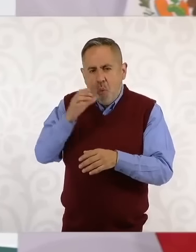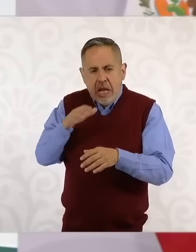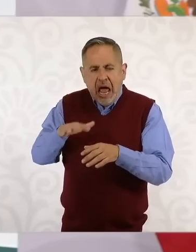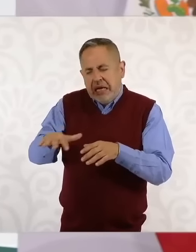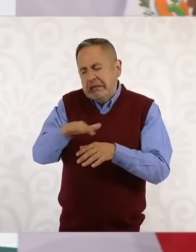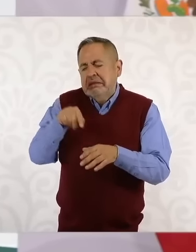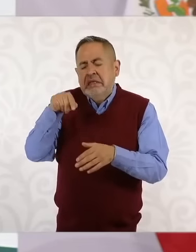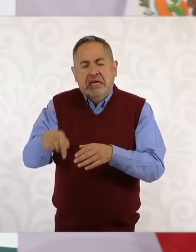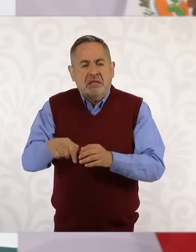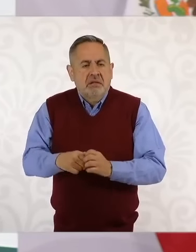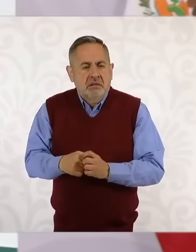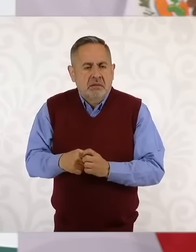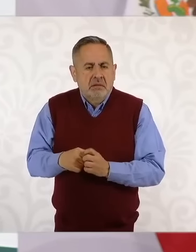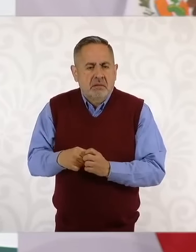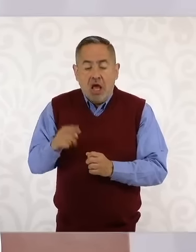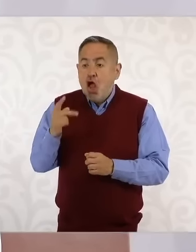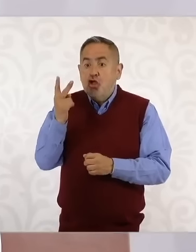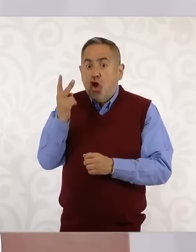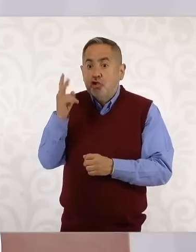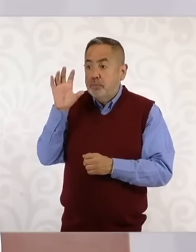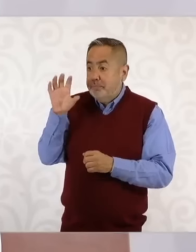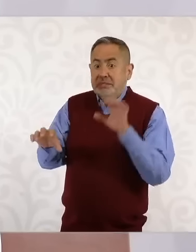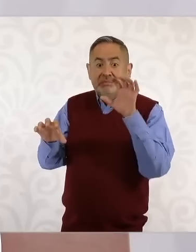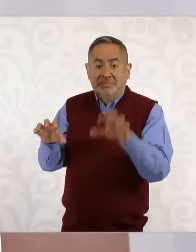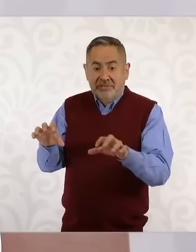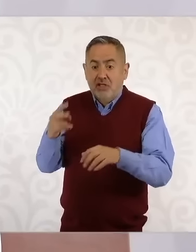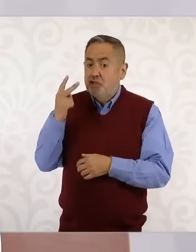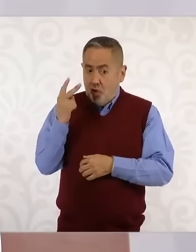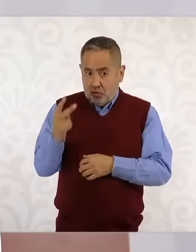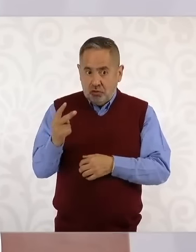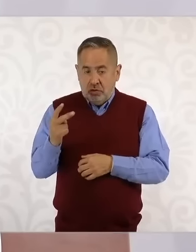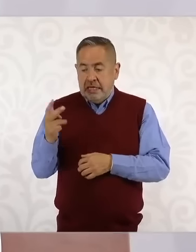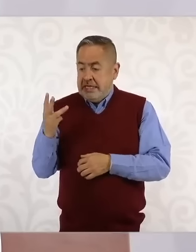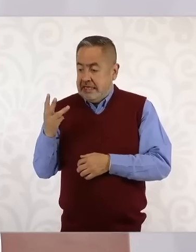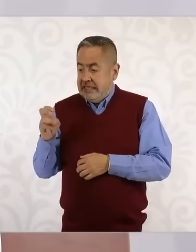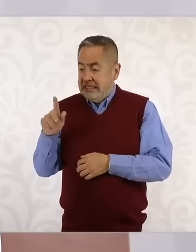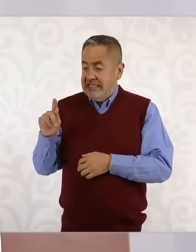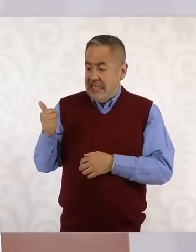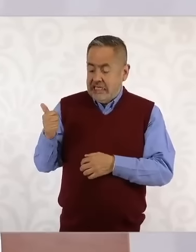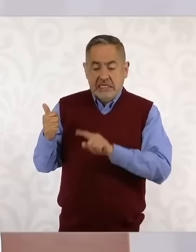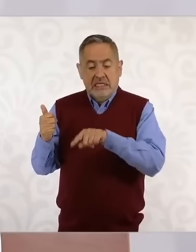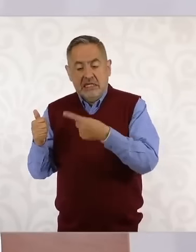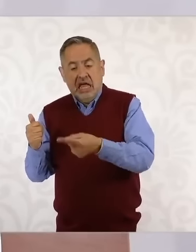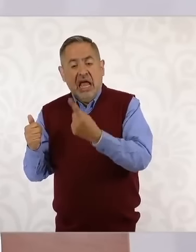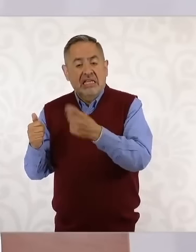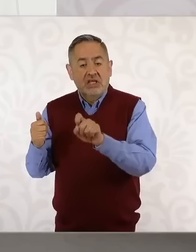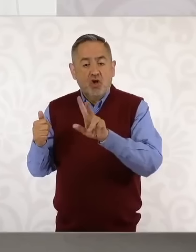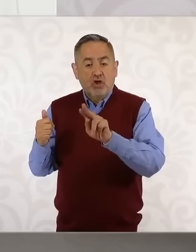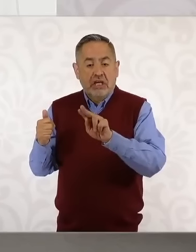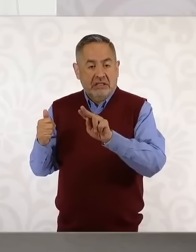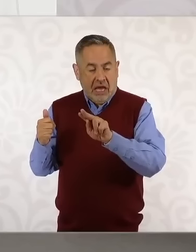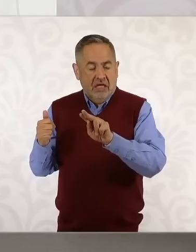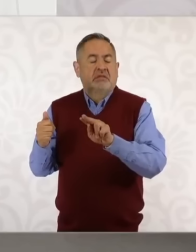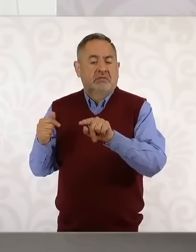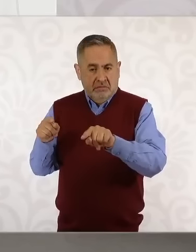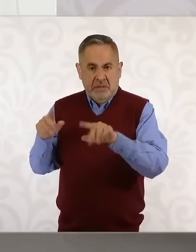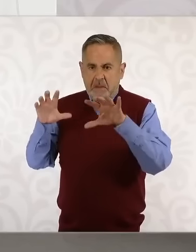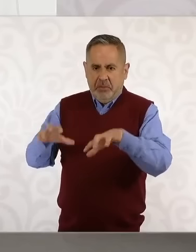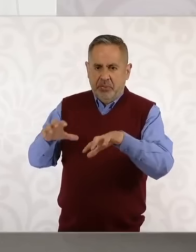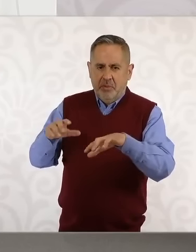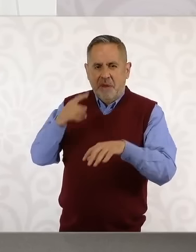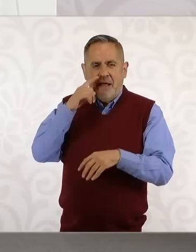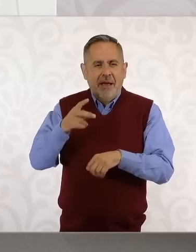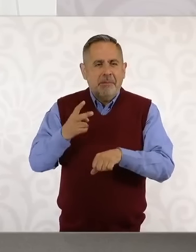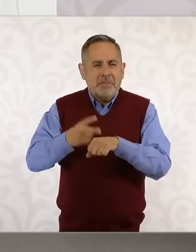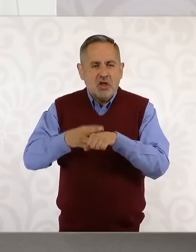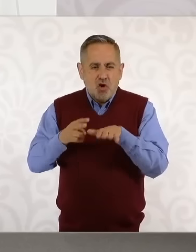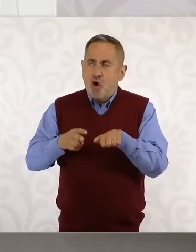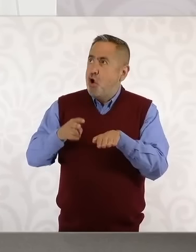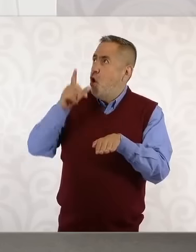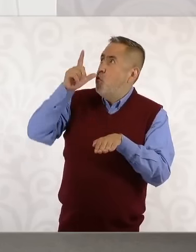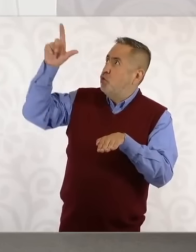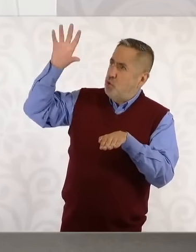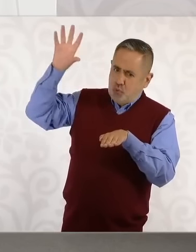eh dos otras dos plantas, una de 376 y otra de 180. Esas las va a construir CFE con sus propios